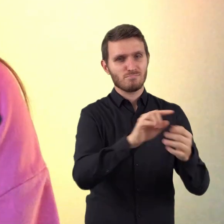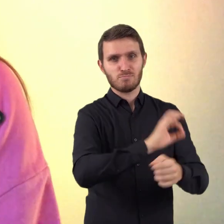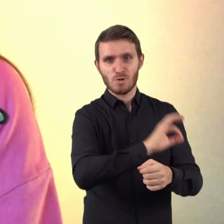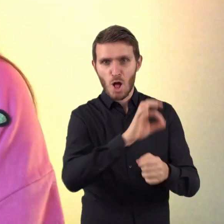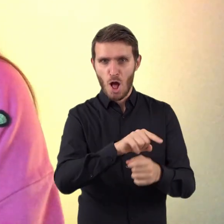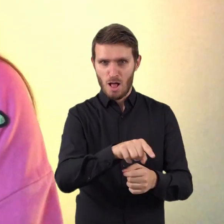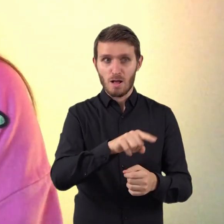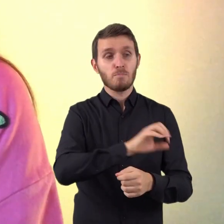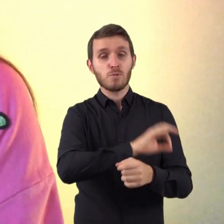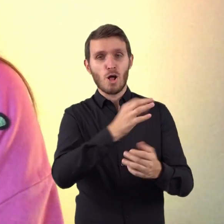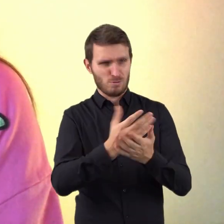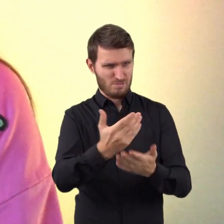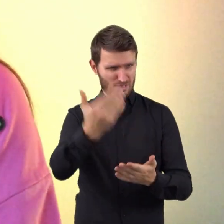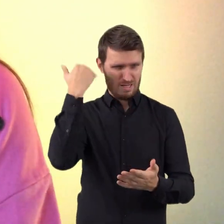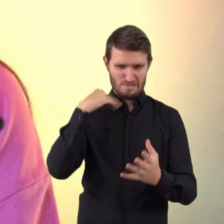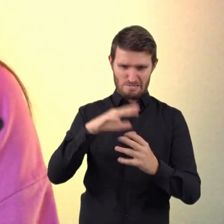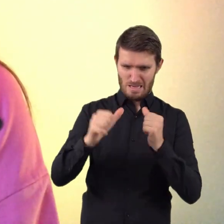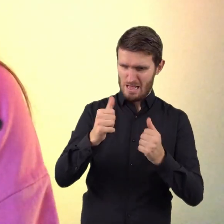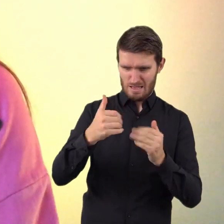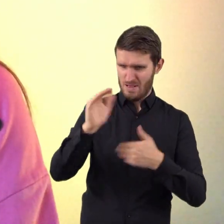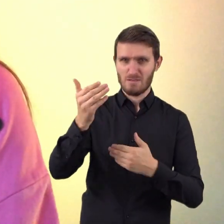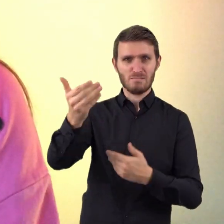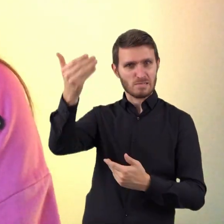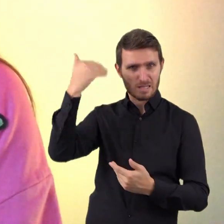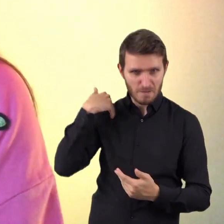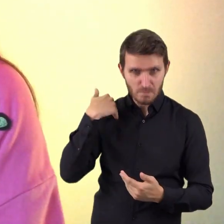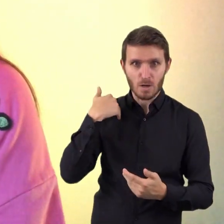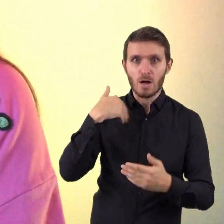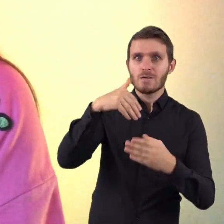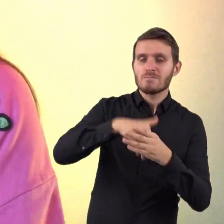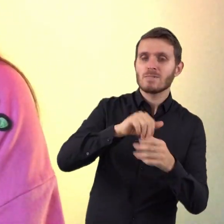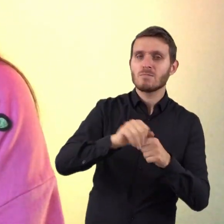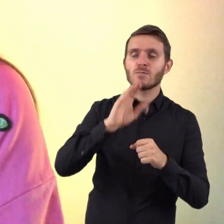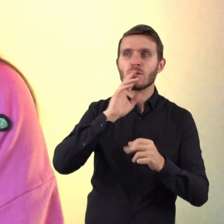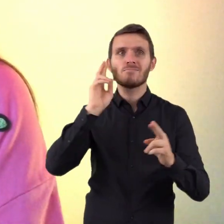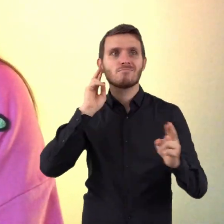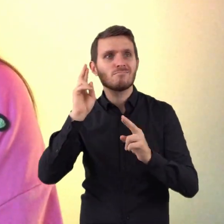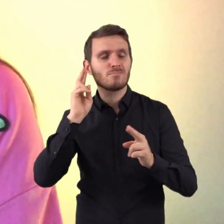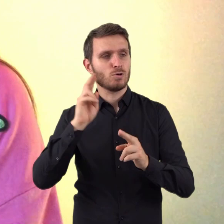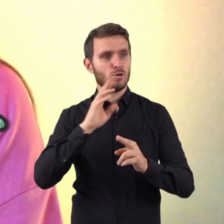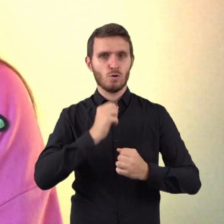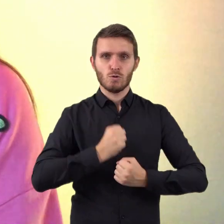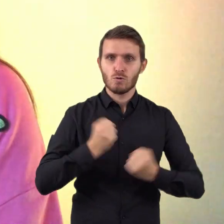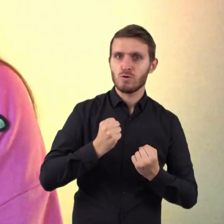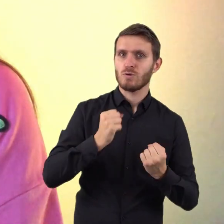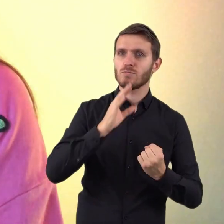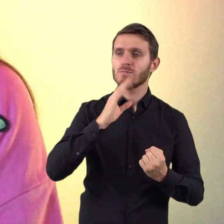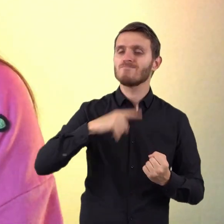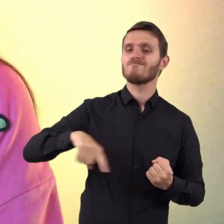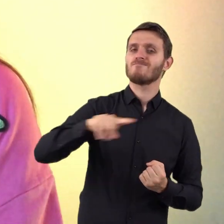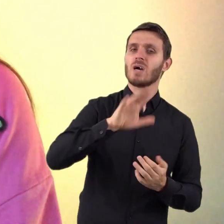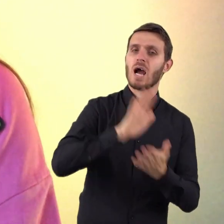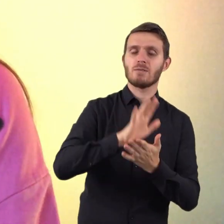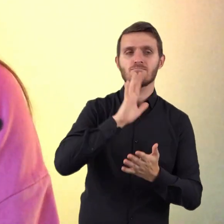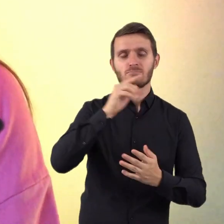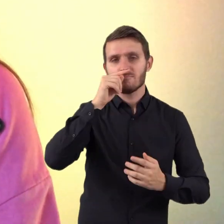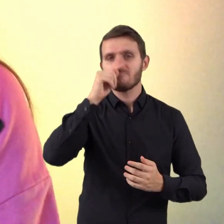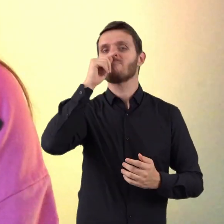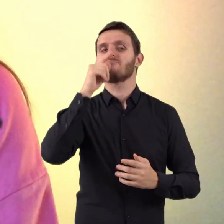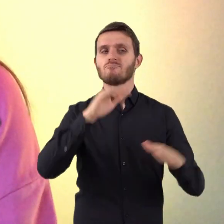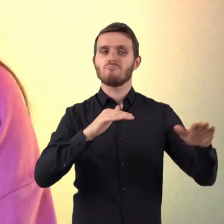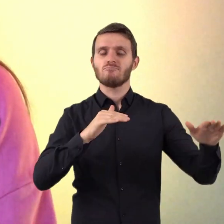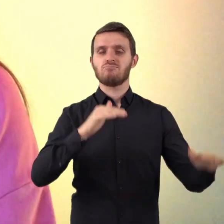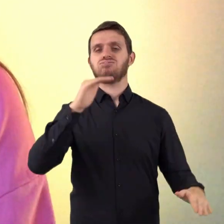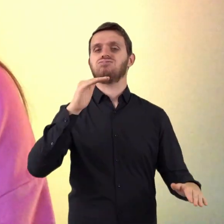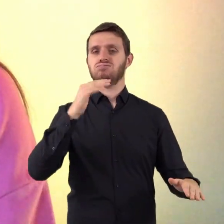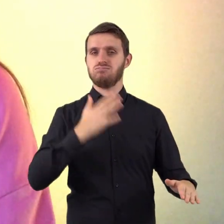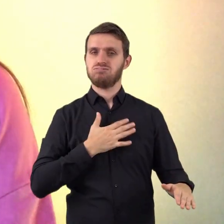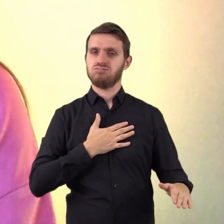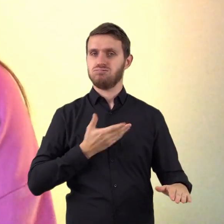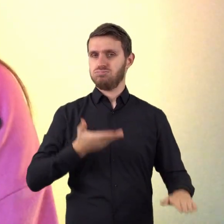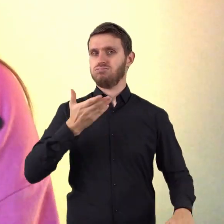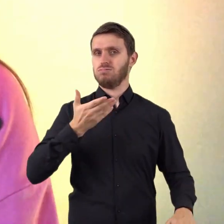który jest projektem sprzed dekady, to bardzo często przebija w nich taki mocny, protekcjonalny, klasistowski ton.